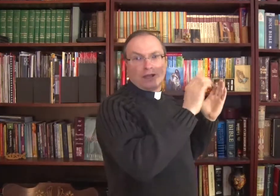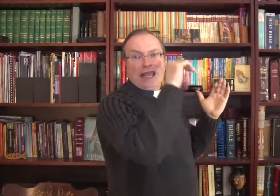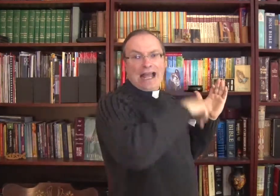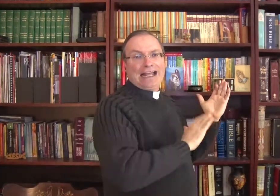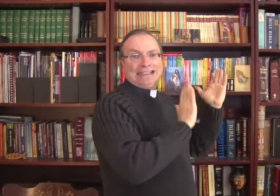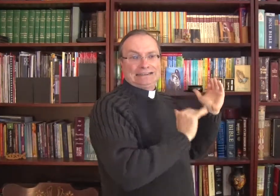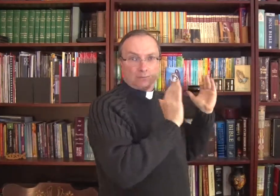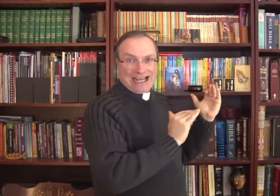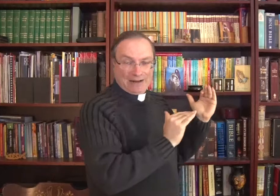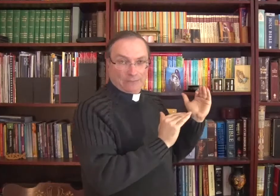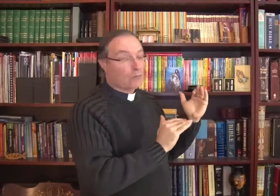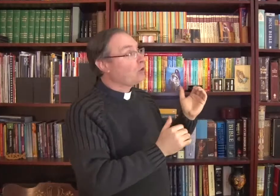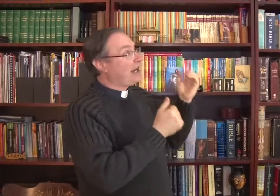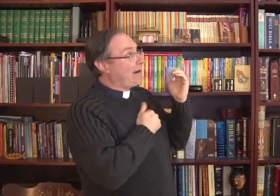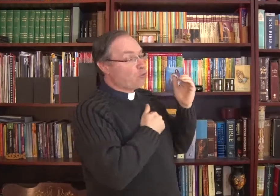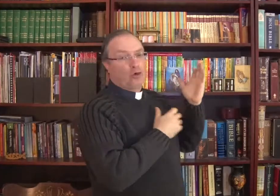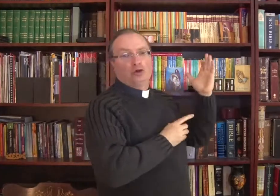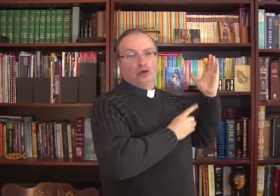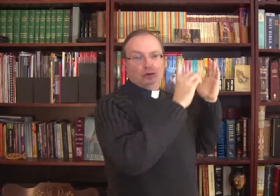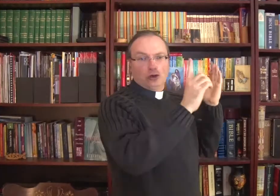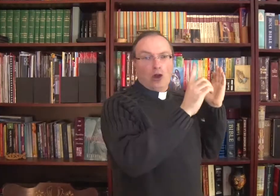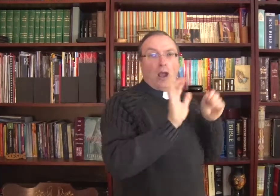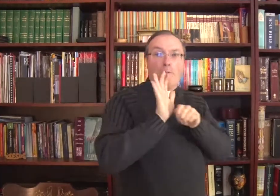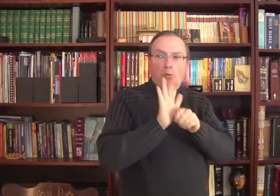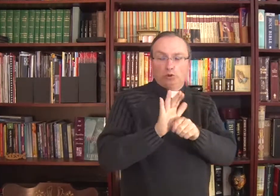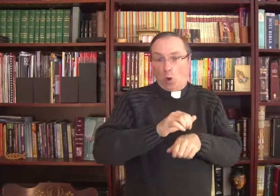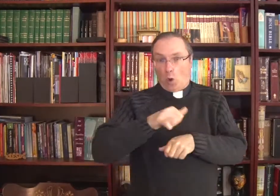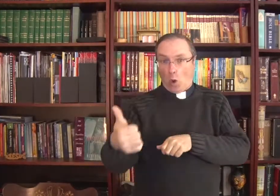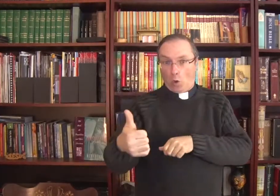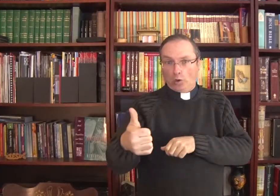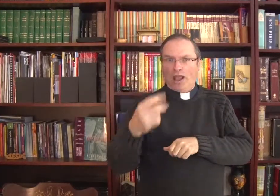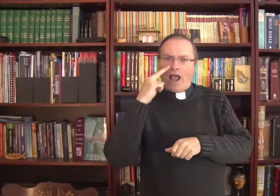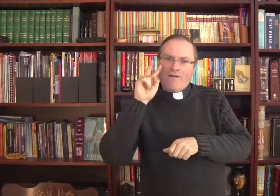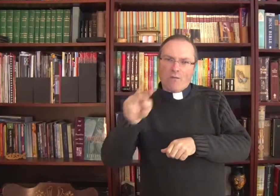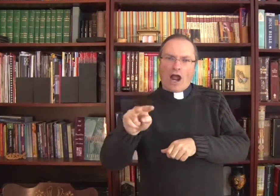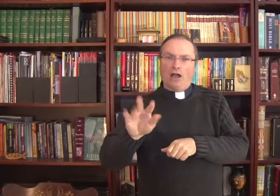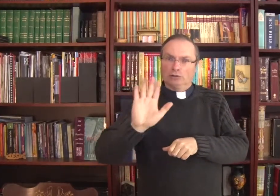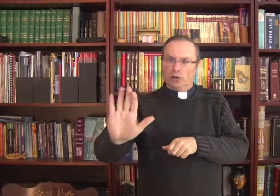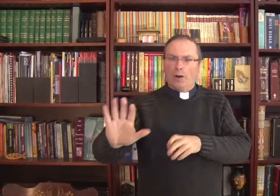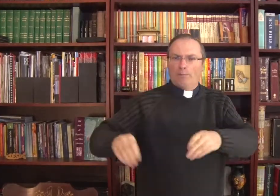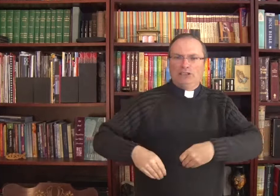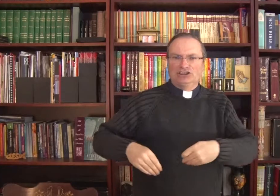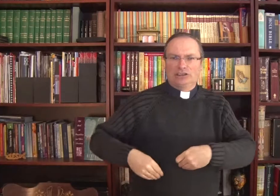en espérant que l’amour de Dieu pousse l’autre à voir son péché